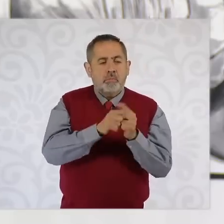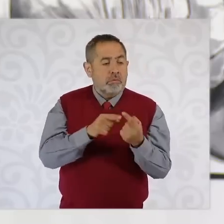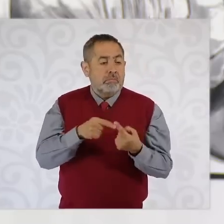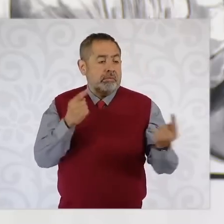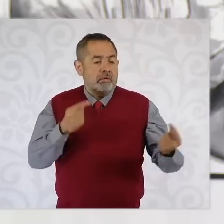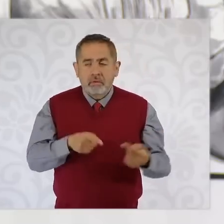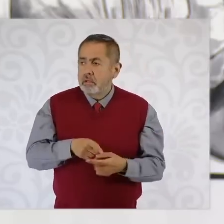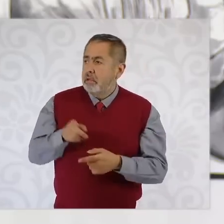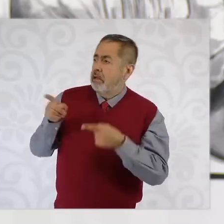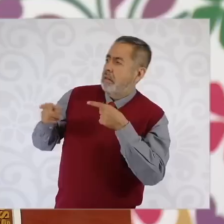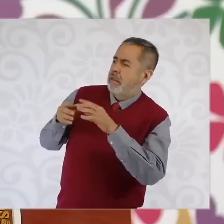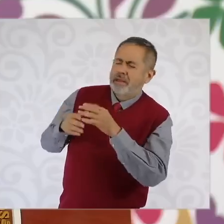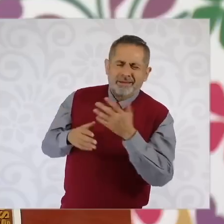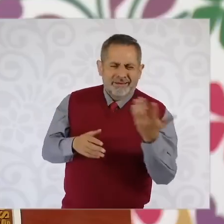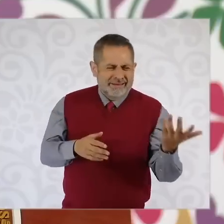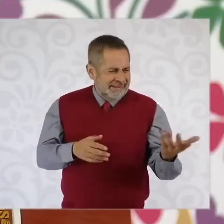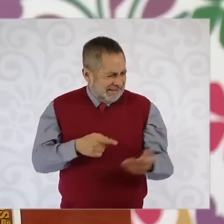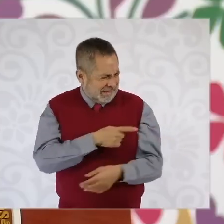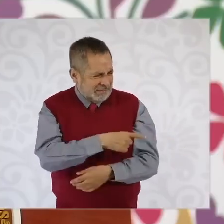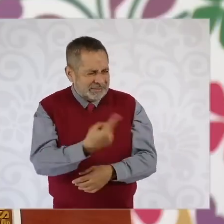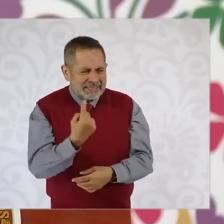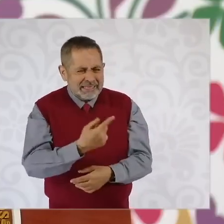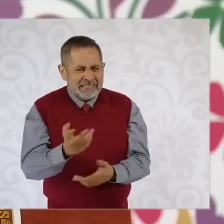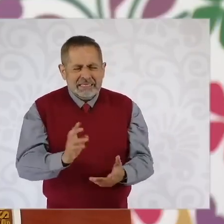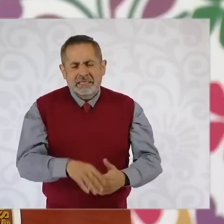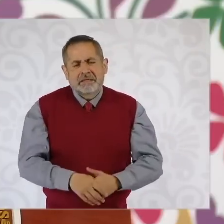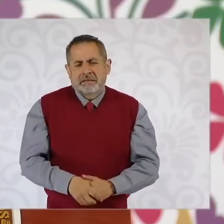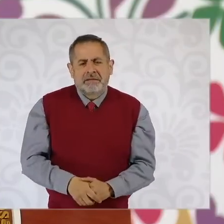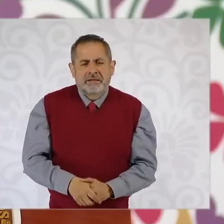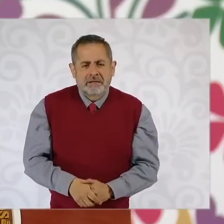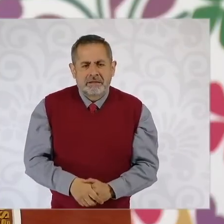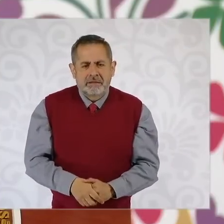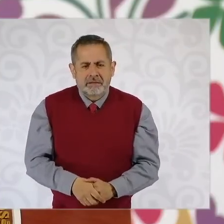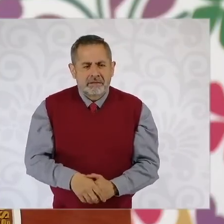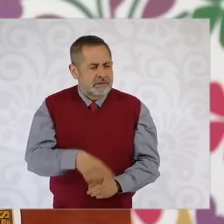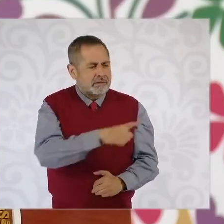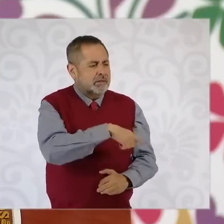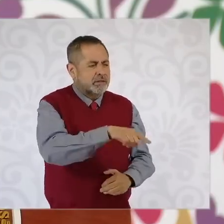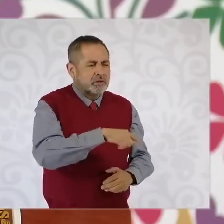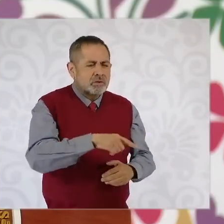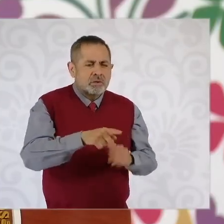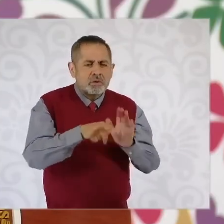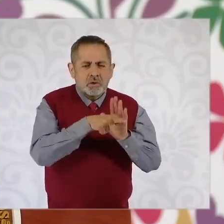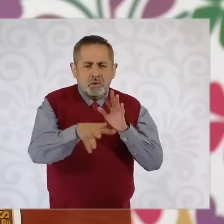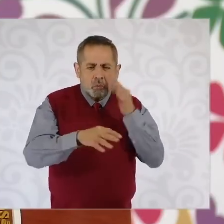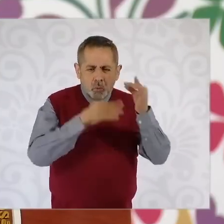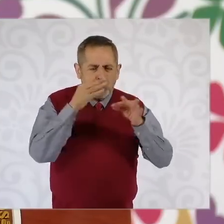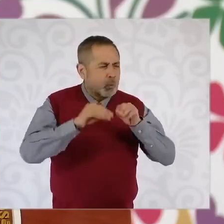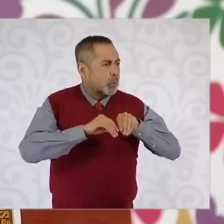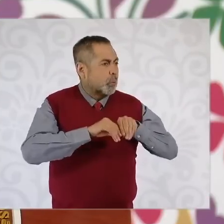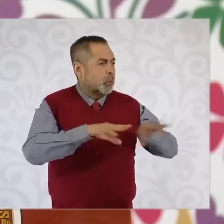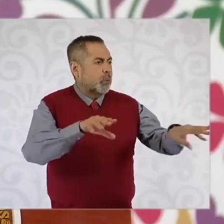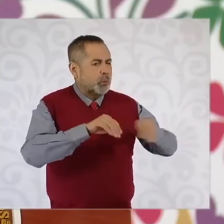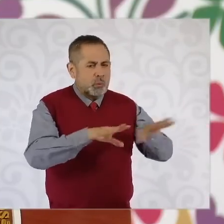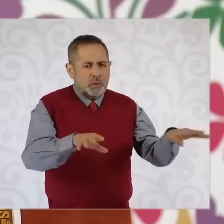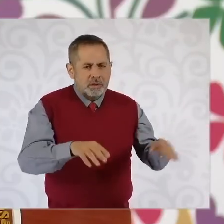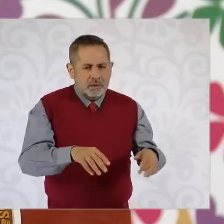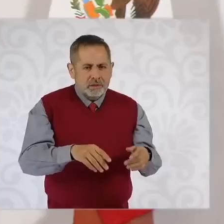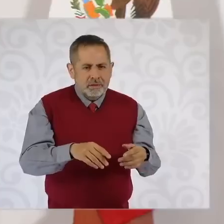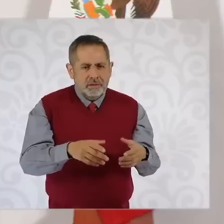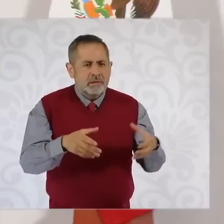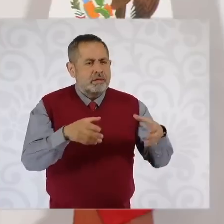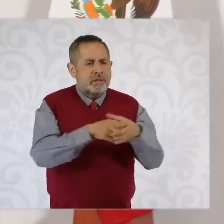de firmar un un desplegado con todos los partidos en la cámara de diputados